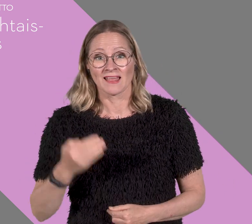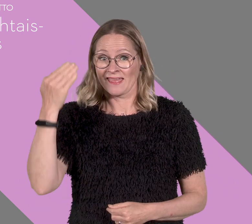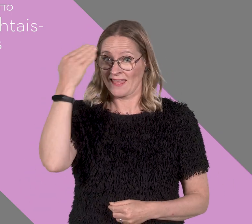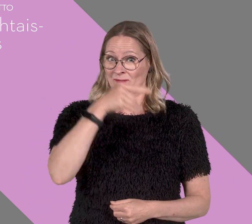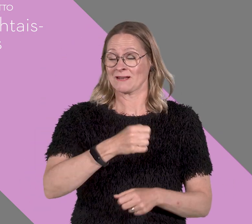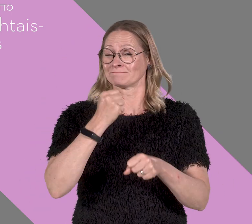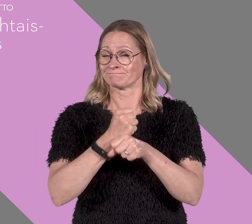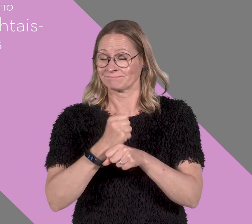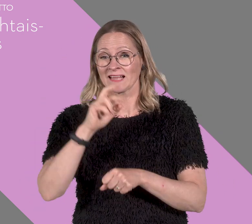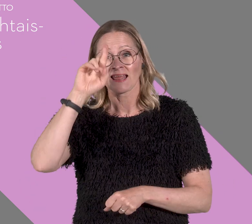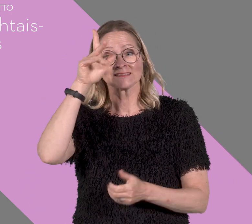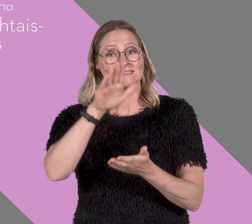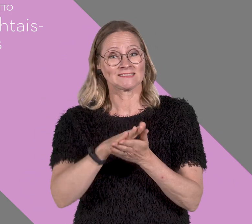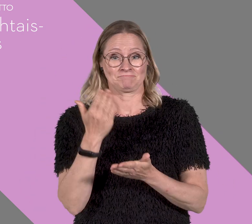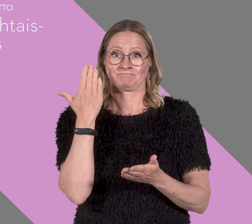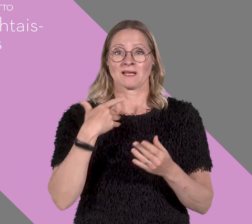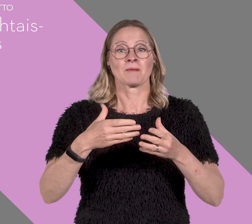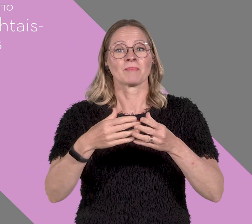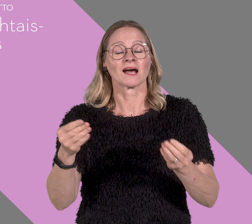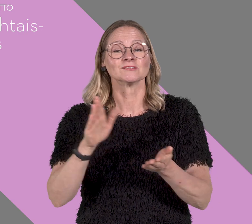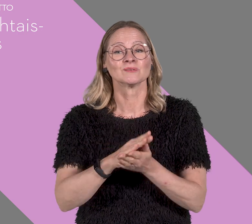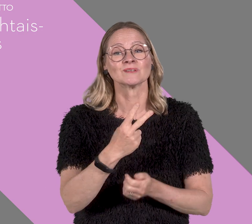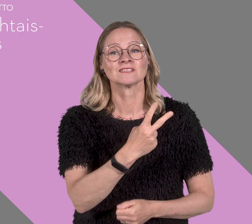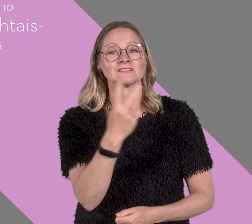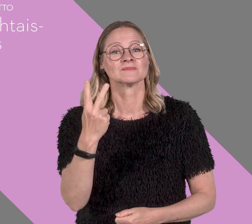Kuurojen Liiton kanssa yhteistyössä toteutettu elokuva -